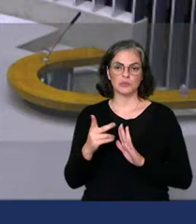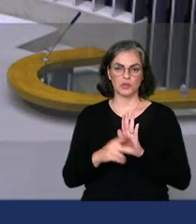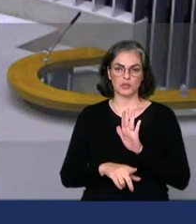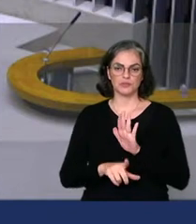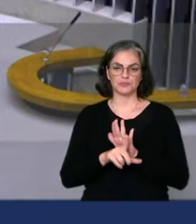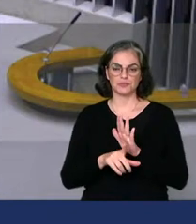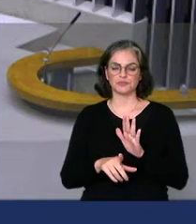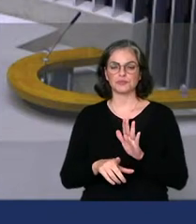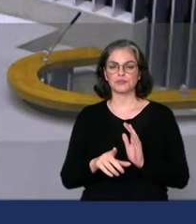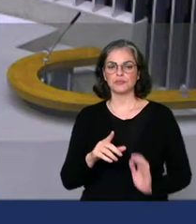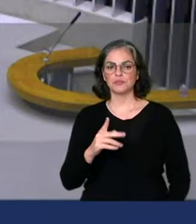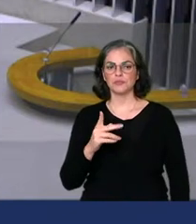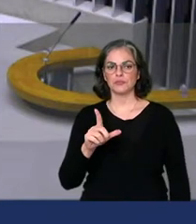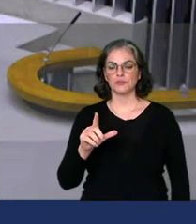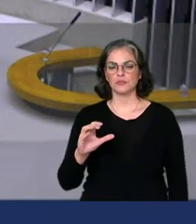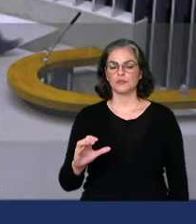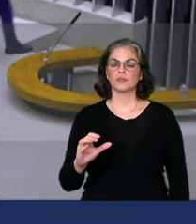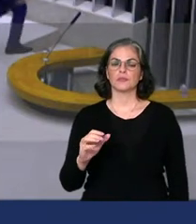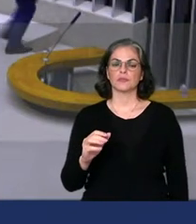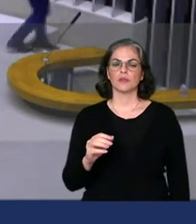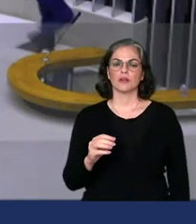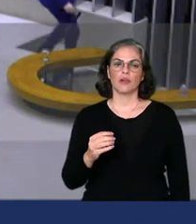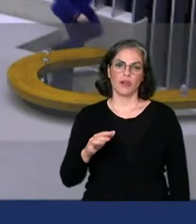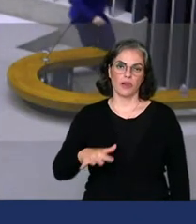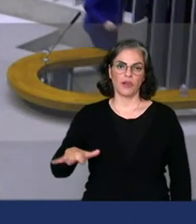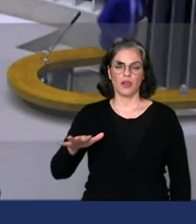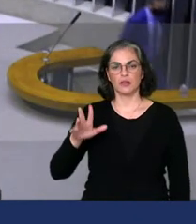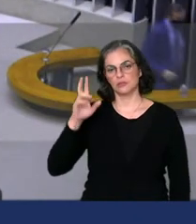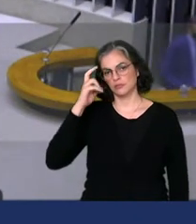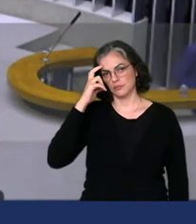TIAGO MITRAUD DO NOVO DE MINAS GERAIS, PROJETO DE LEI COMPLEMENTAR 73 DE 2021, QUE